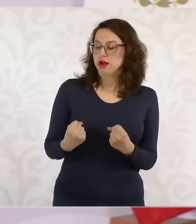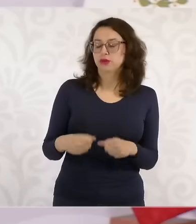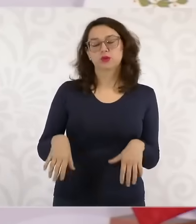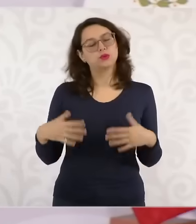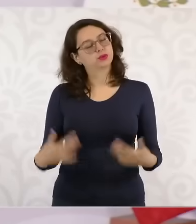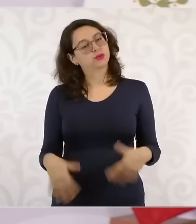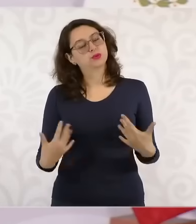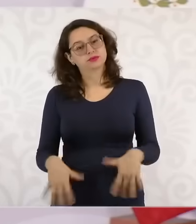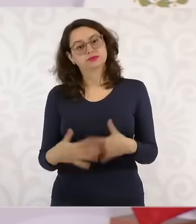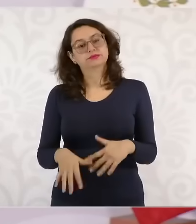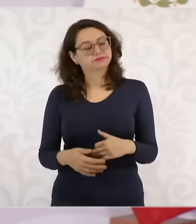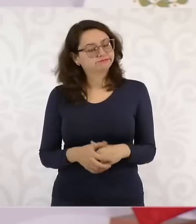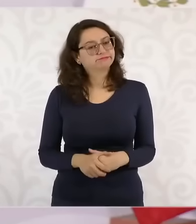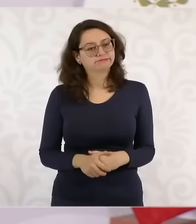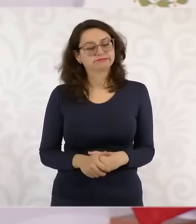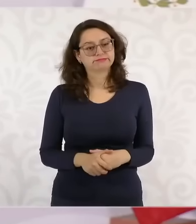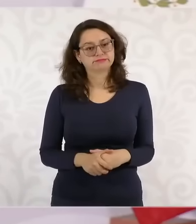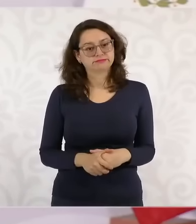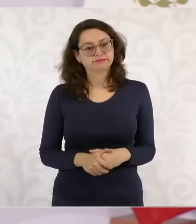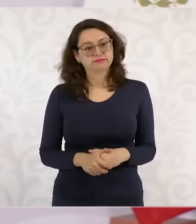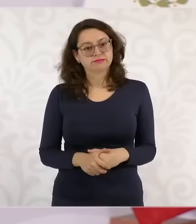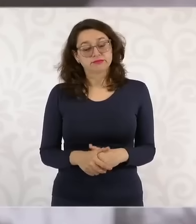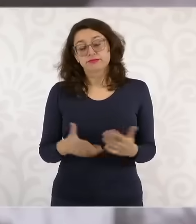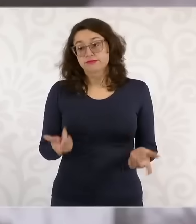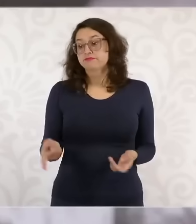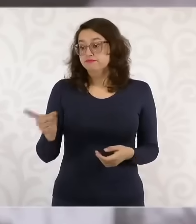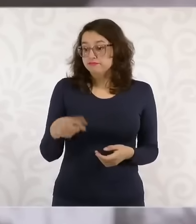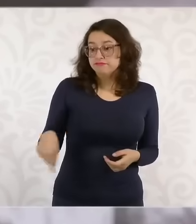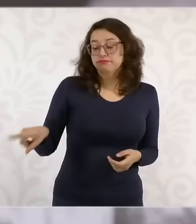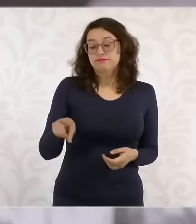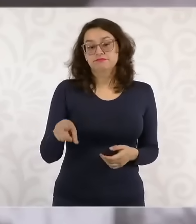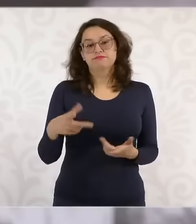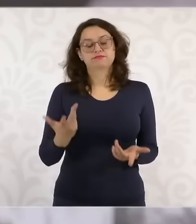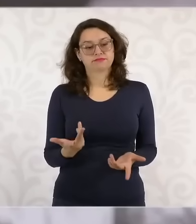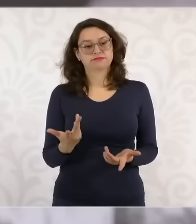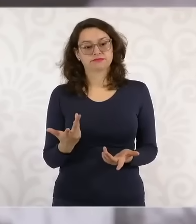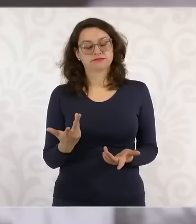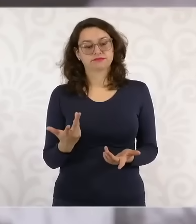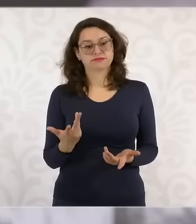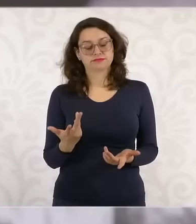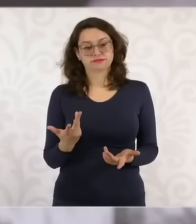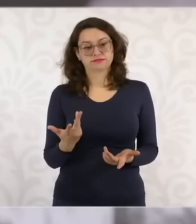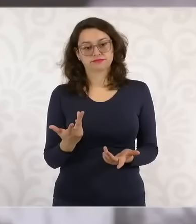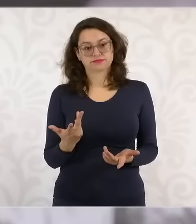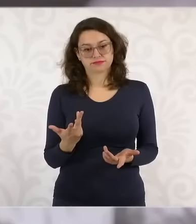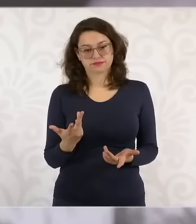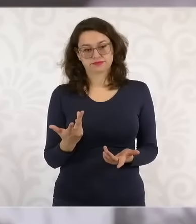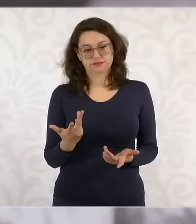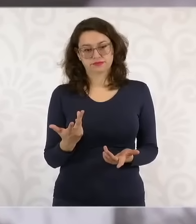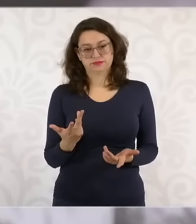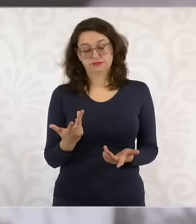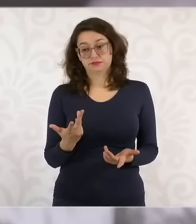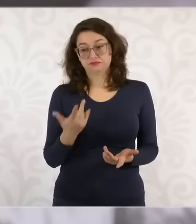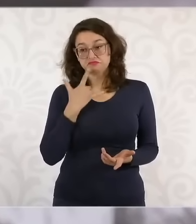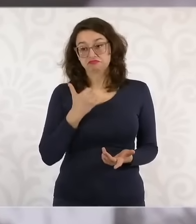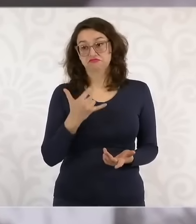ha permitido eh en muchas ocasiones alcanzar eh lo que en un origen no hubieran alcanzado sin la